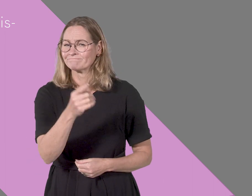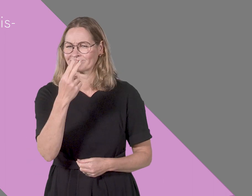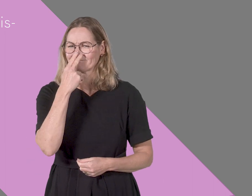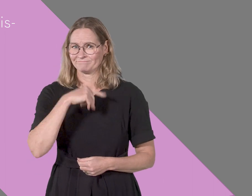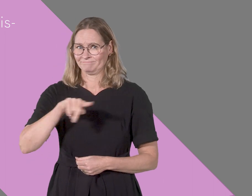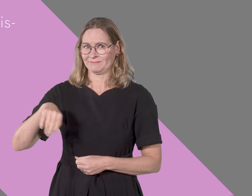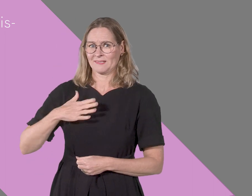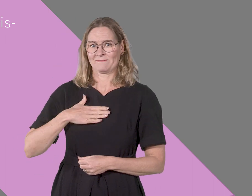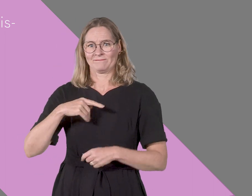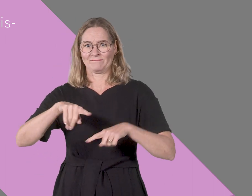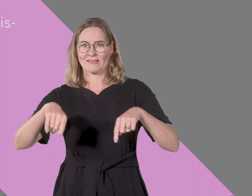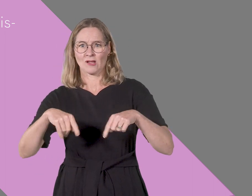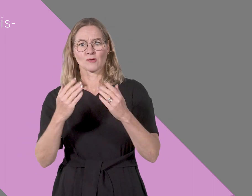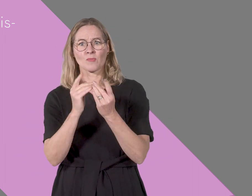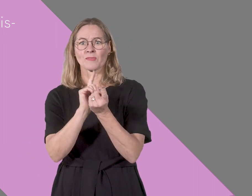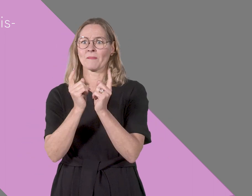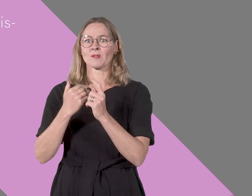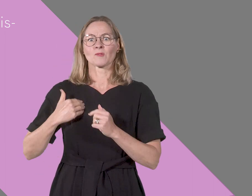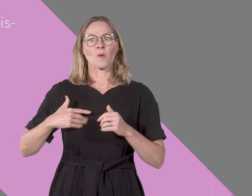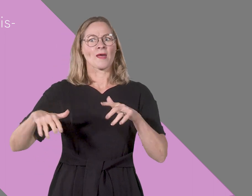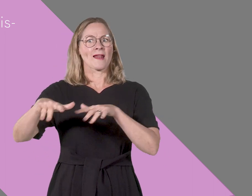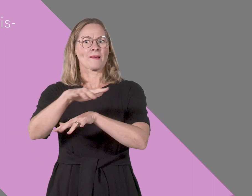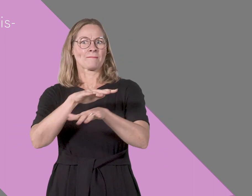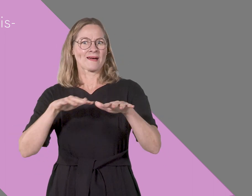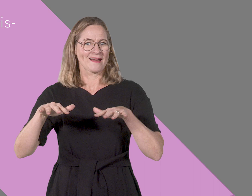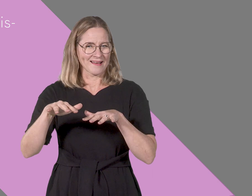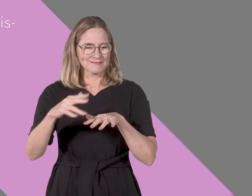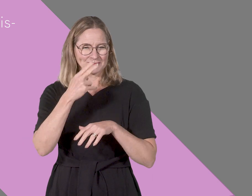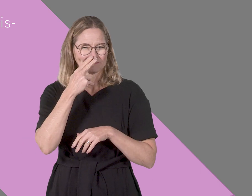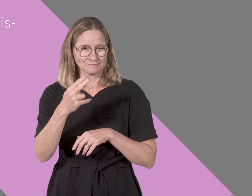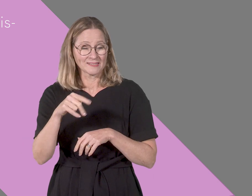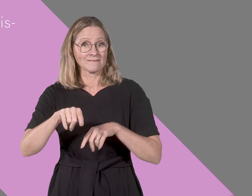Katso videoltamme tunnelmia koulutapaamisesta.